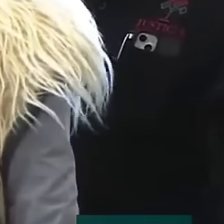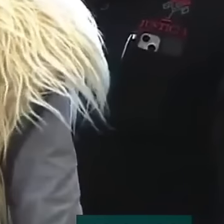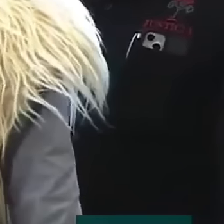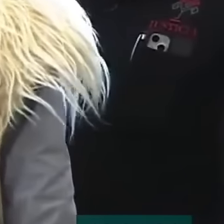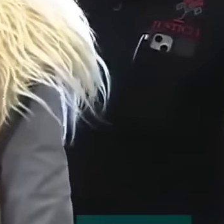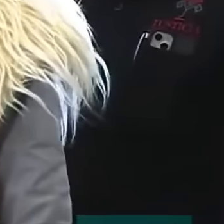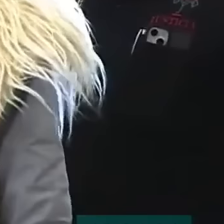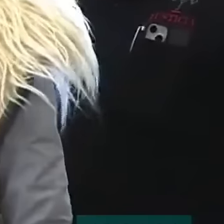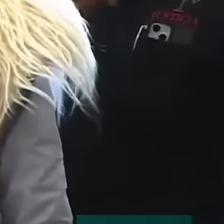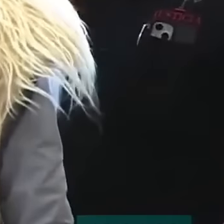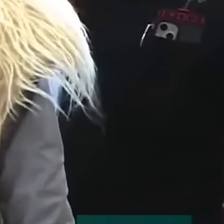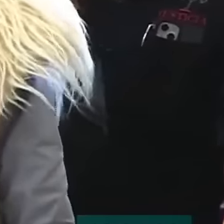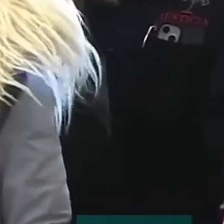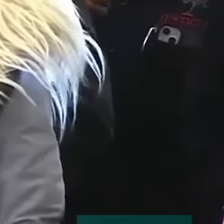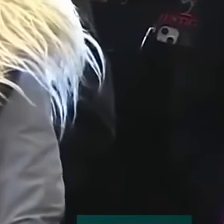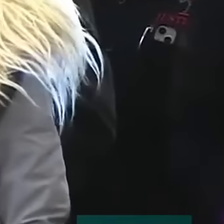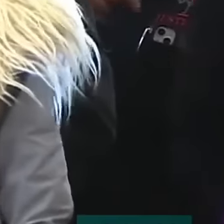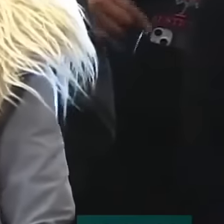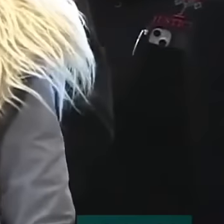derecho